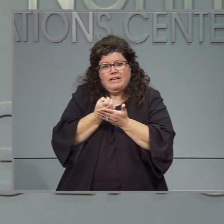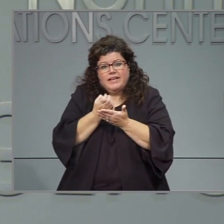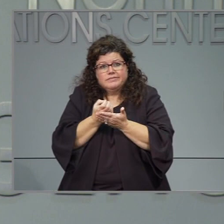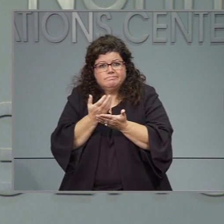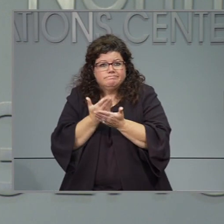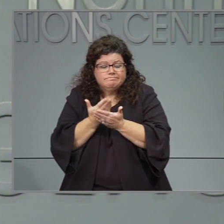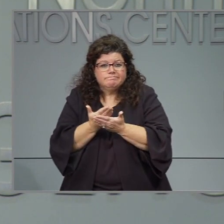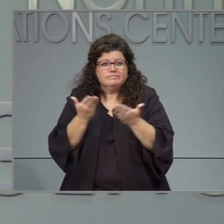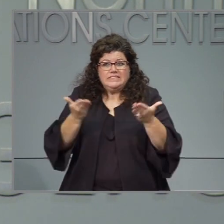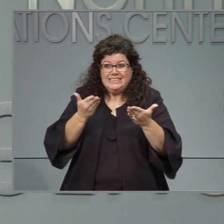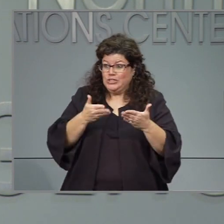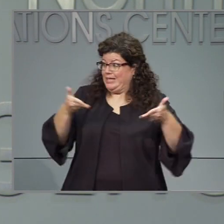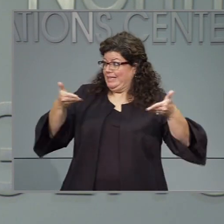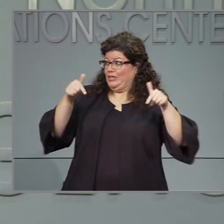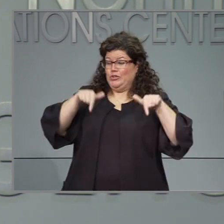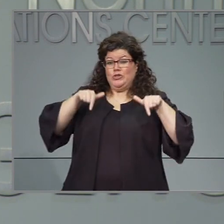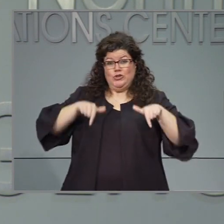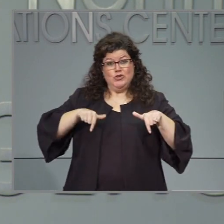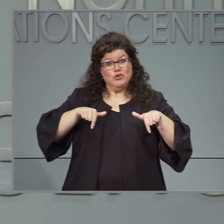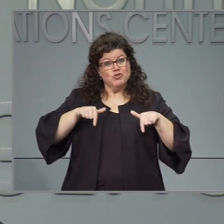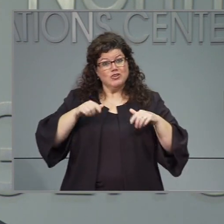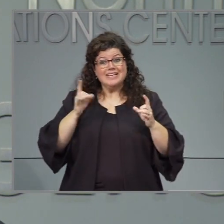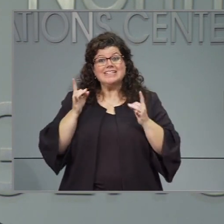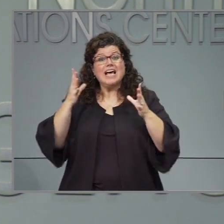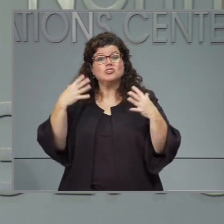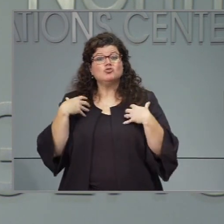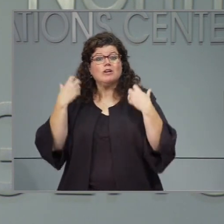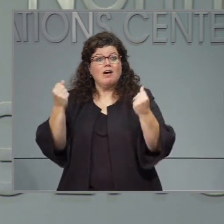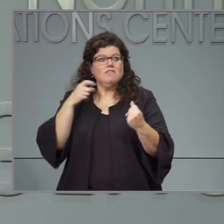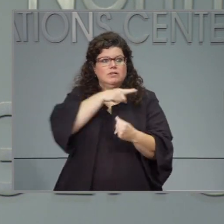desarrollo económico y aquí, en el centro de operaciones y para